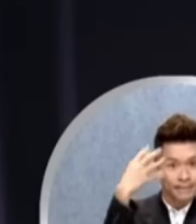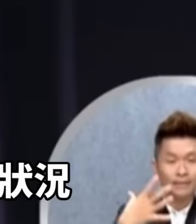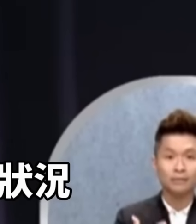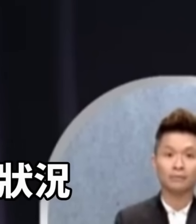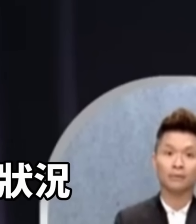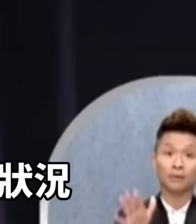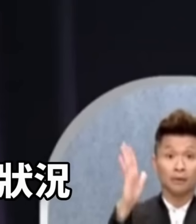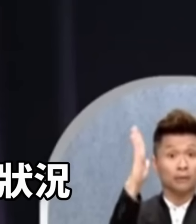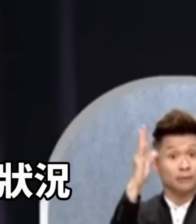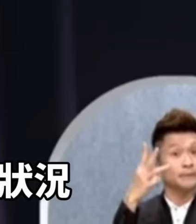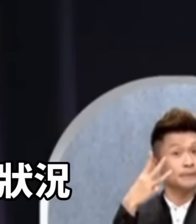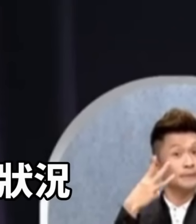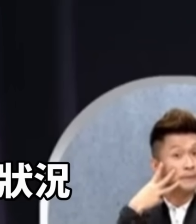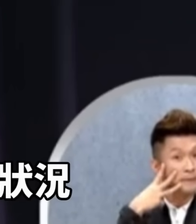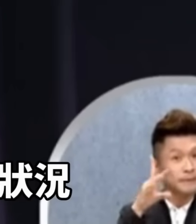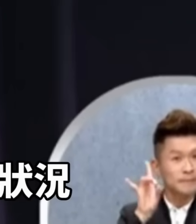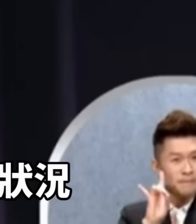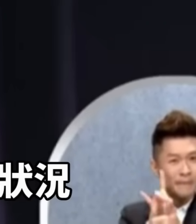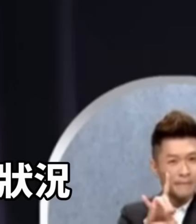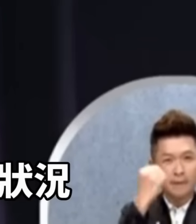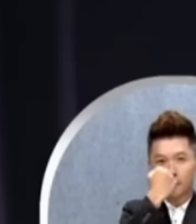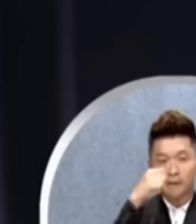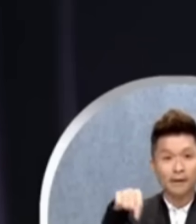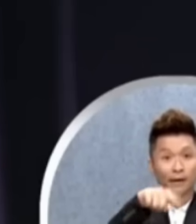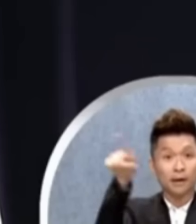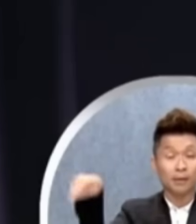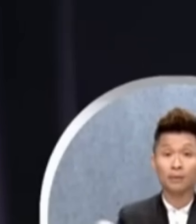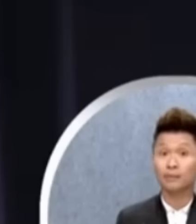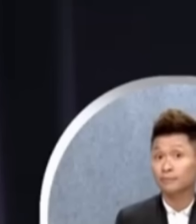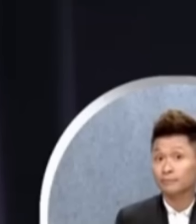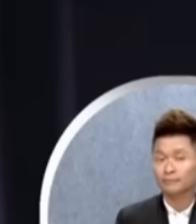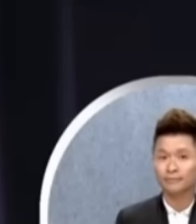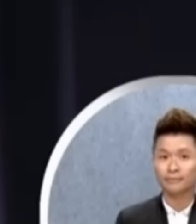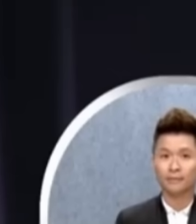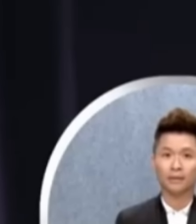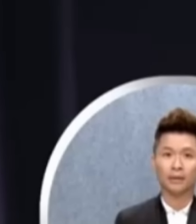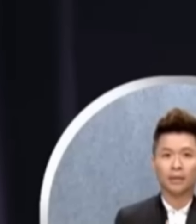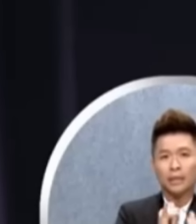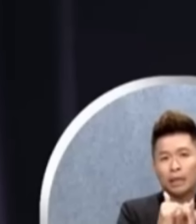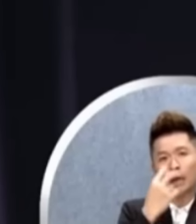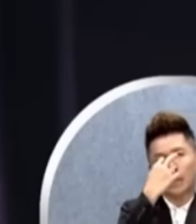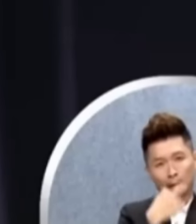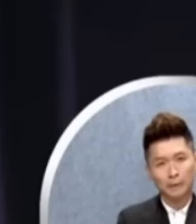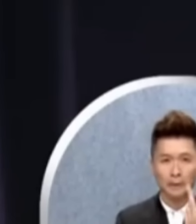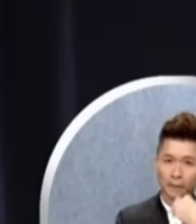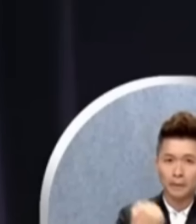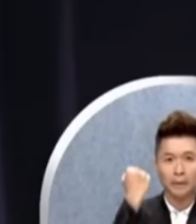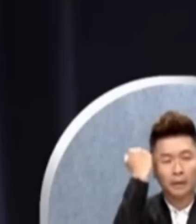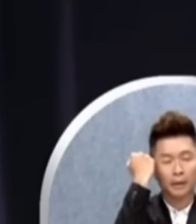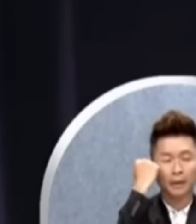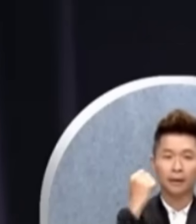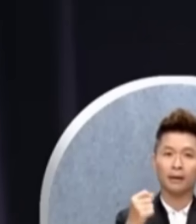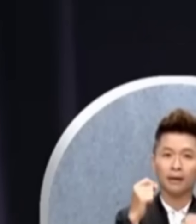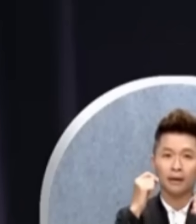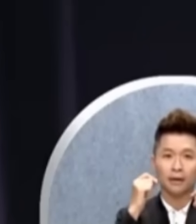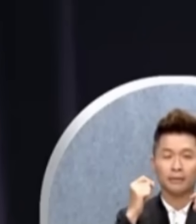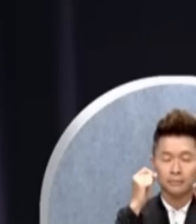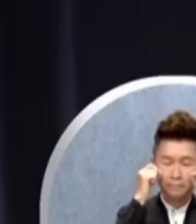現在臺灣人民被政治藍綠逼到什麼狀況 你怎麼哭 怎麼醉 第二天起來 怎麼還是這些人在執政